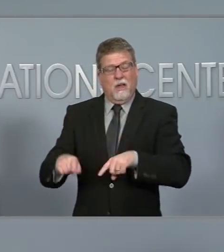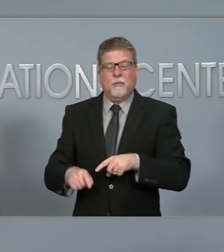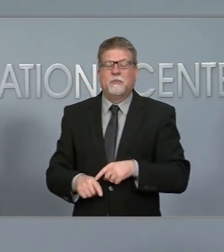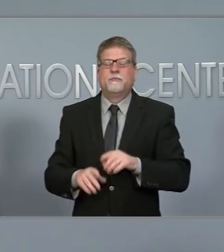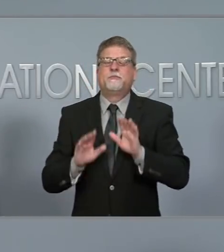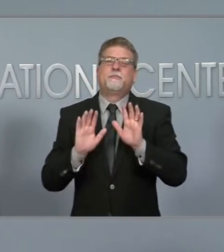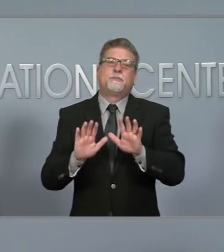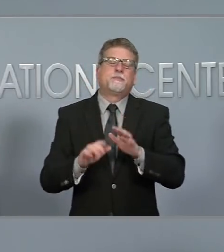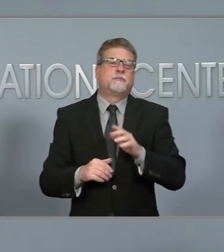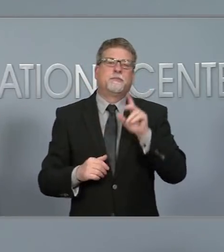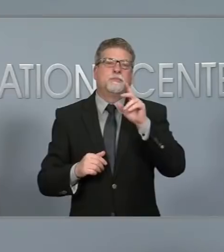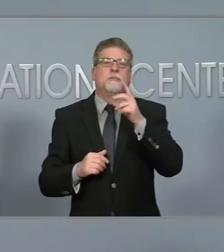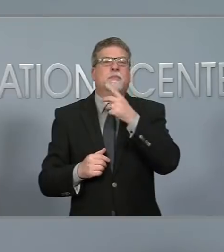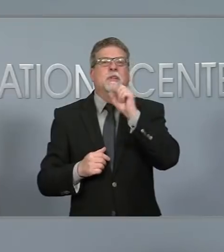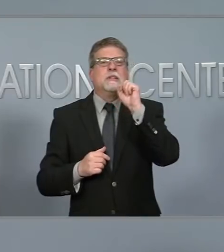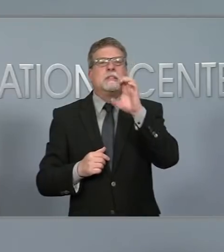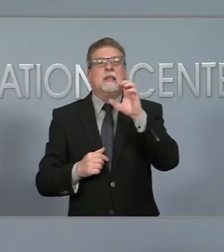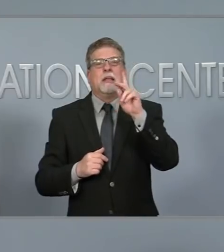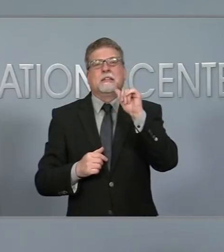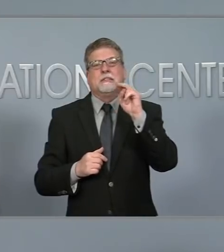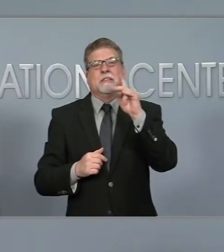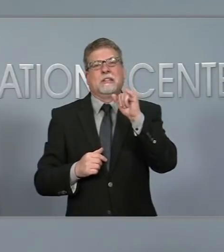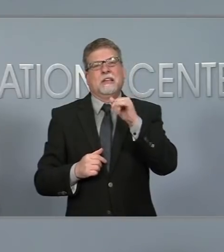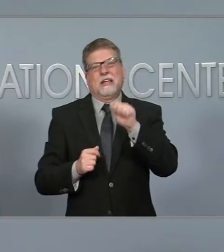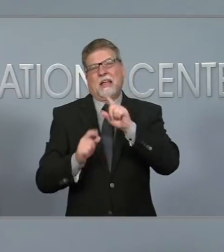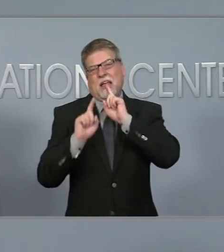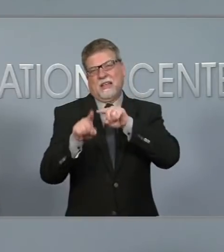fase endémica, le voy a dejar al secretario y al doctor, pero le puede decir que nos